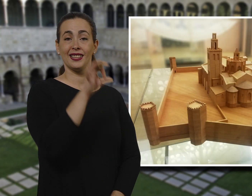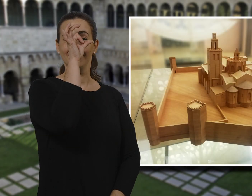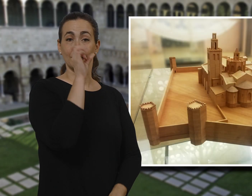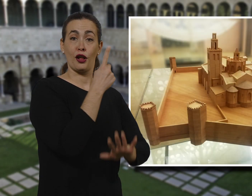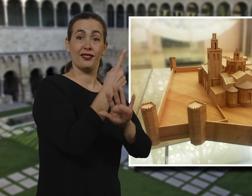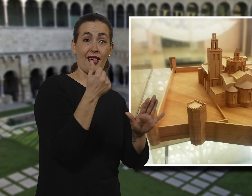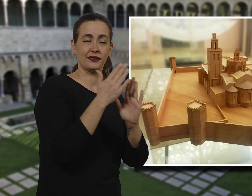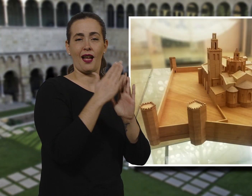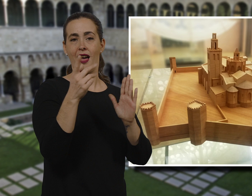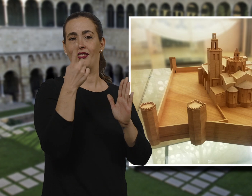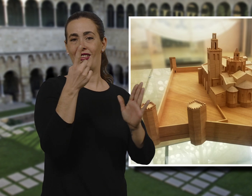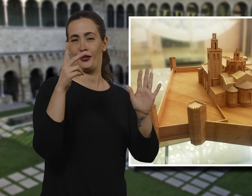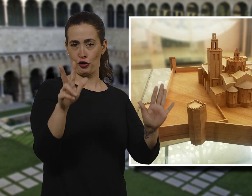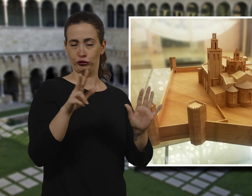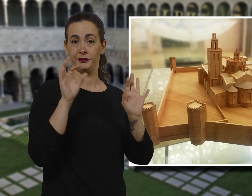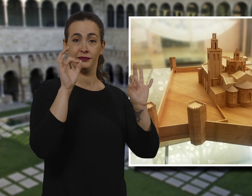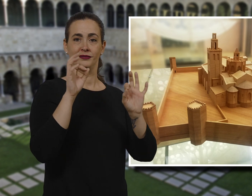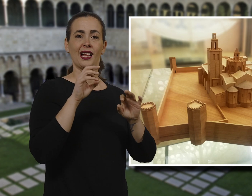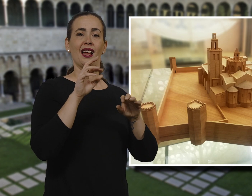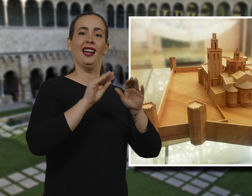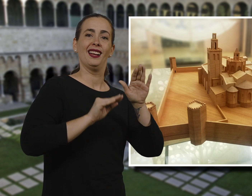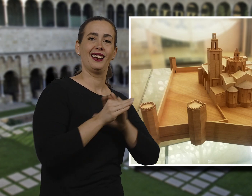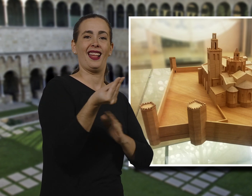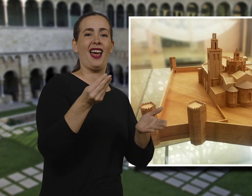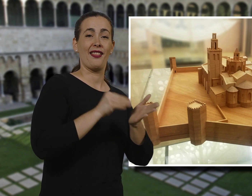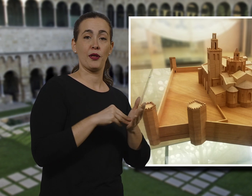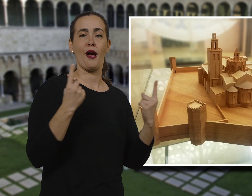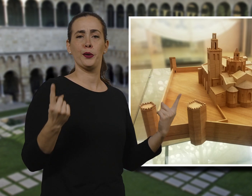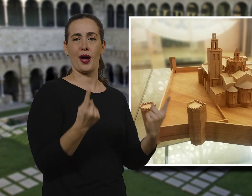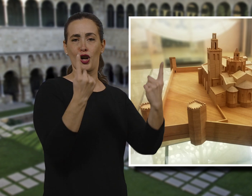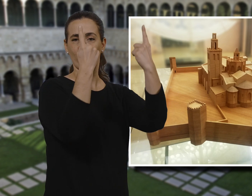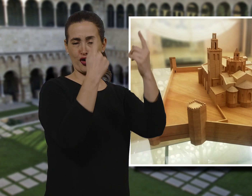Segles XVI-XVIII. Del Renaixement al Barroc